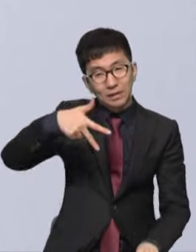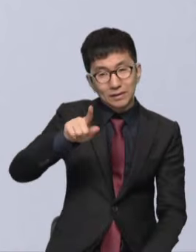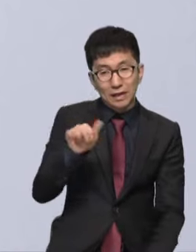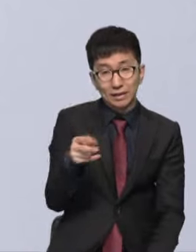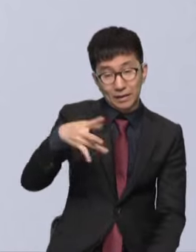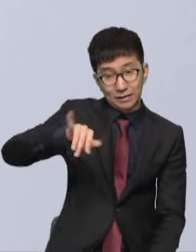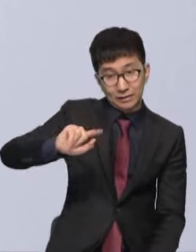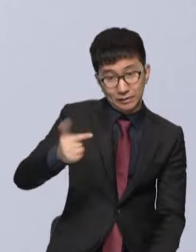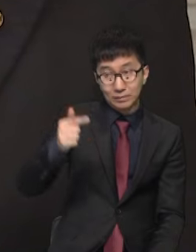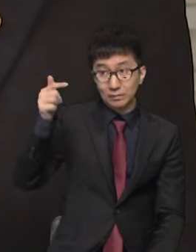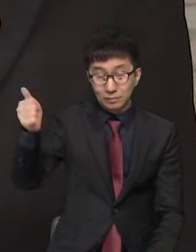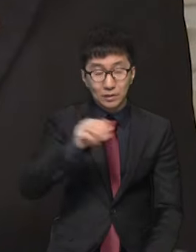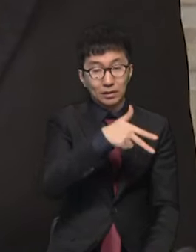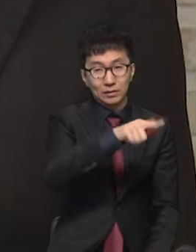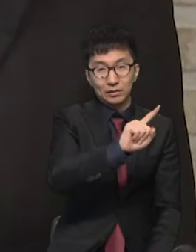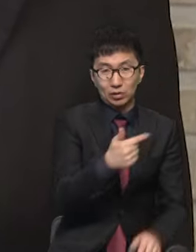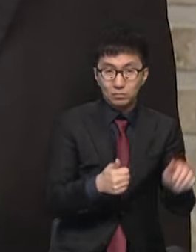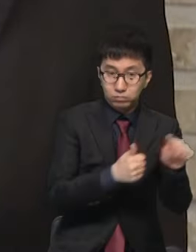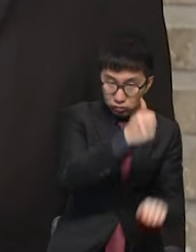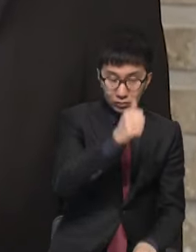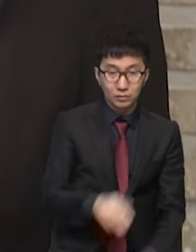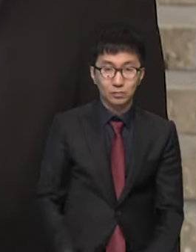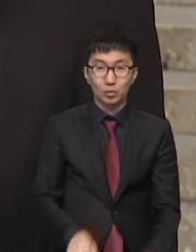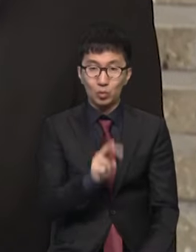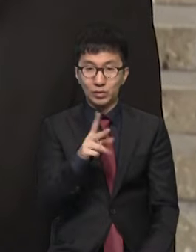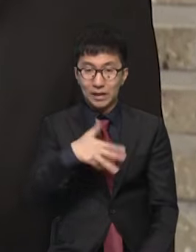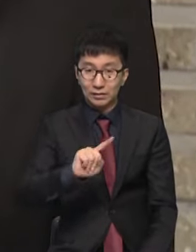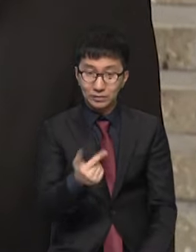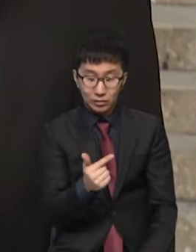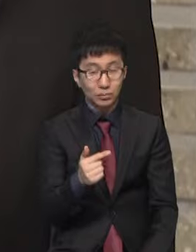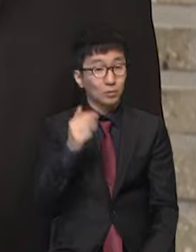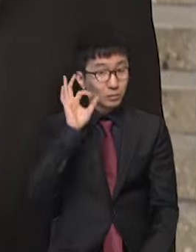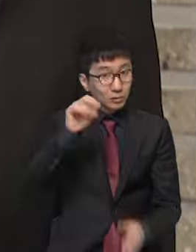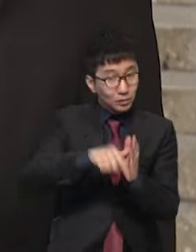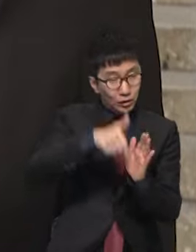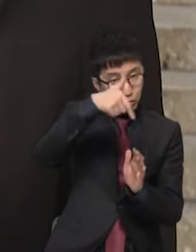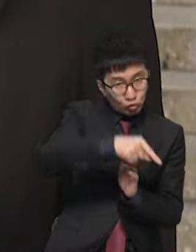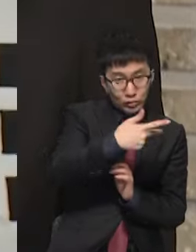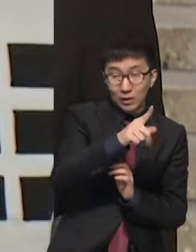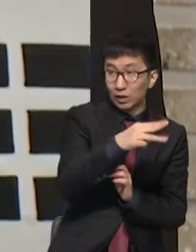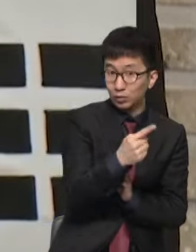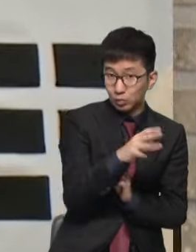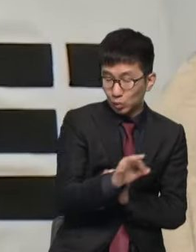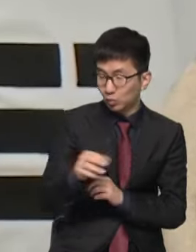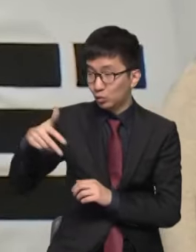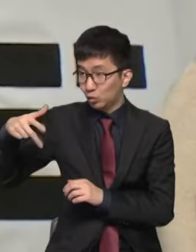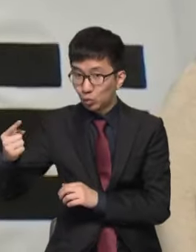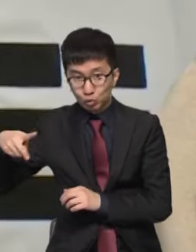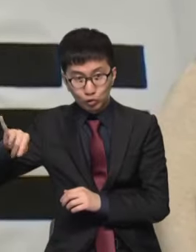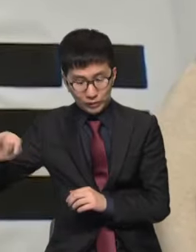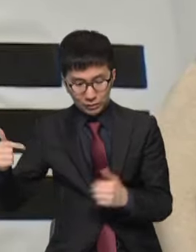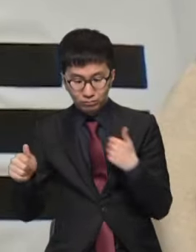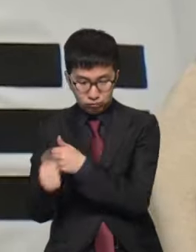최고위원이 전봉민 의원을, 서울 양천갑에서는 40대 구자룡 비대위원이